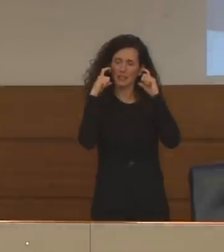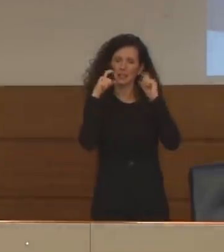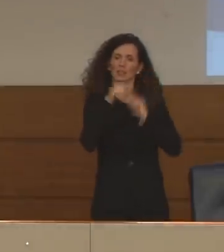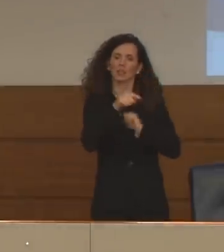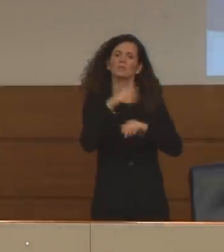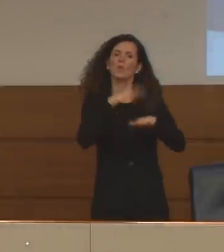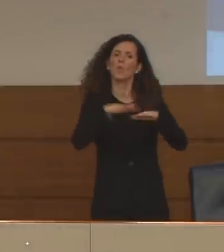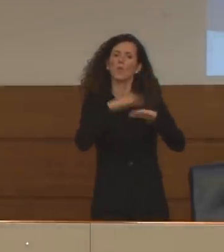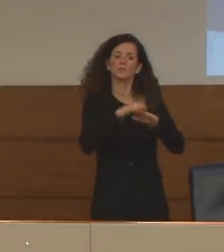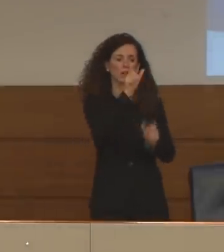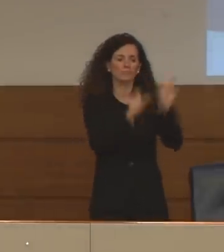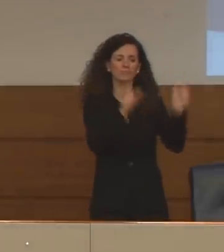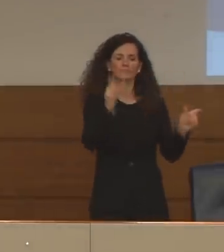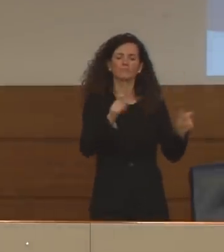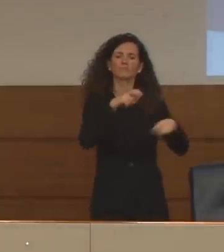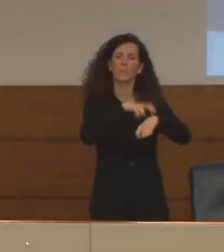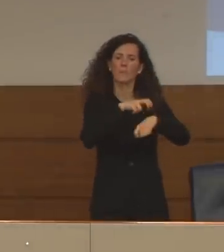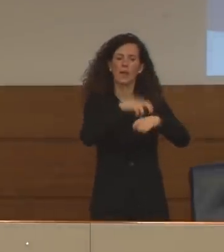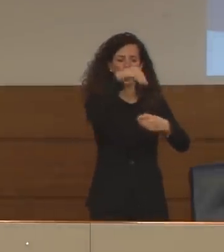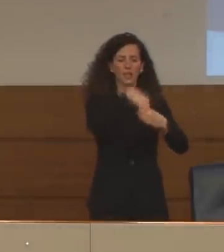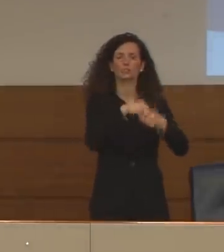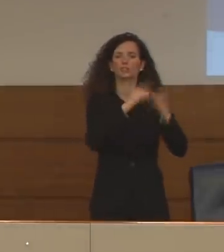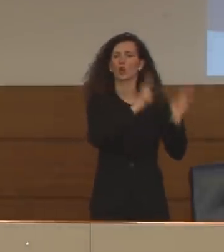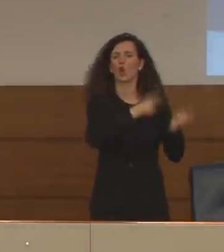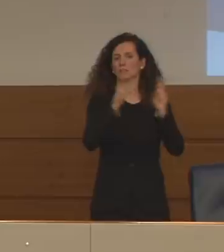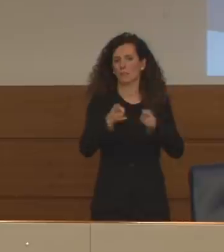personale sanitario poi ci sono altri tipi di mascherine che